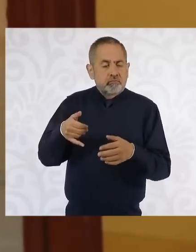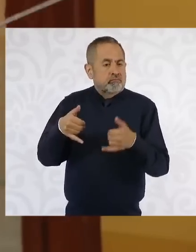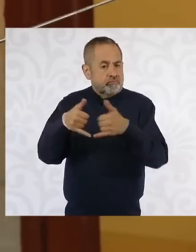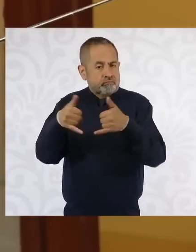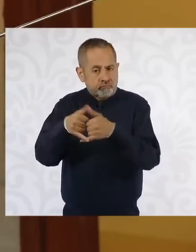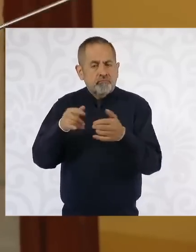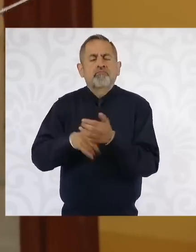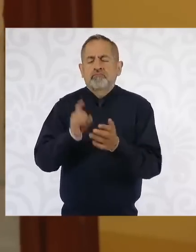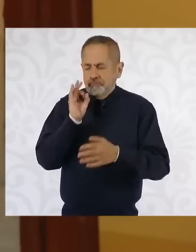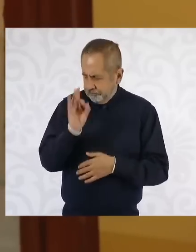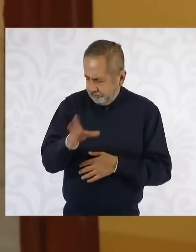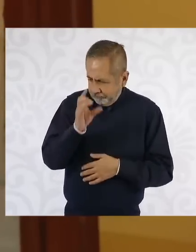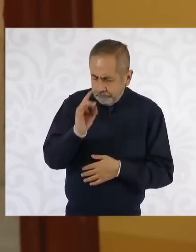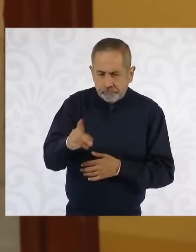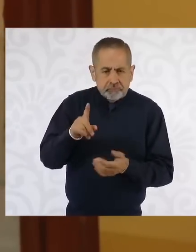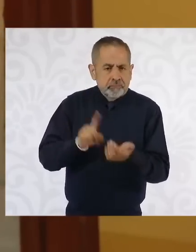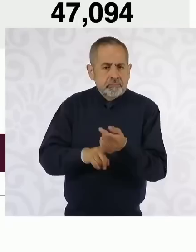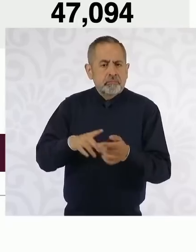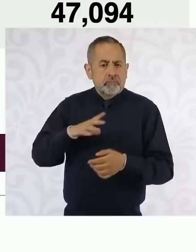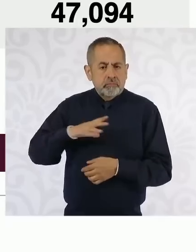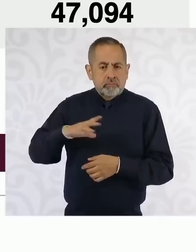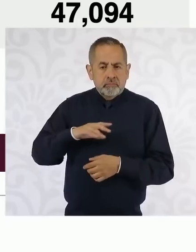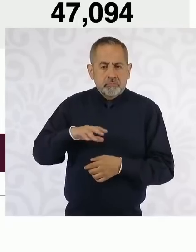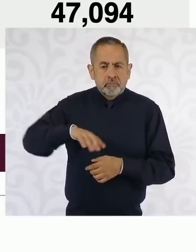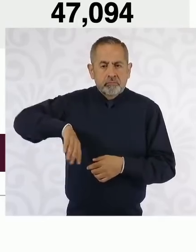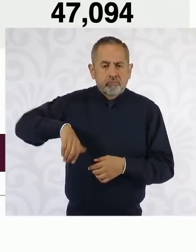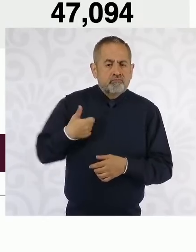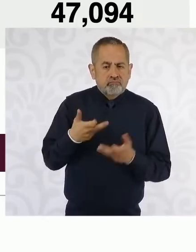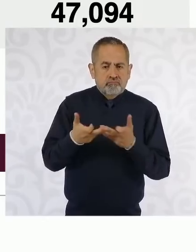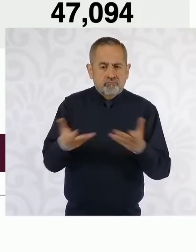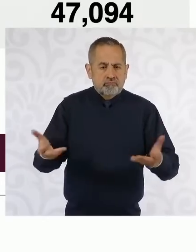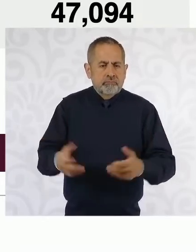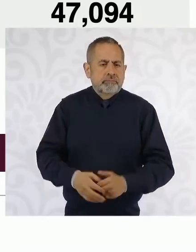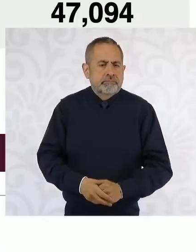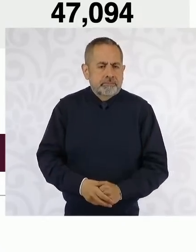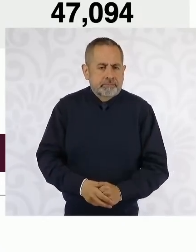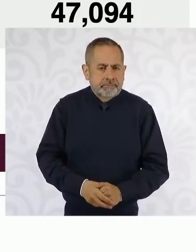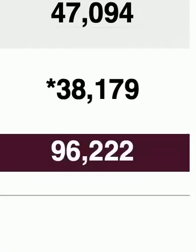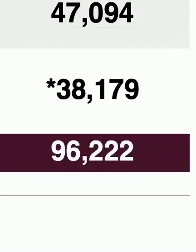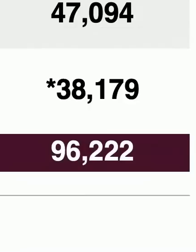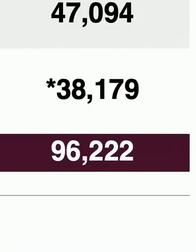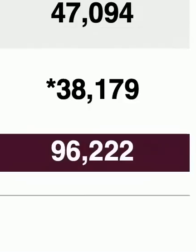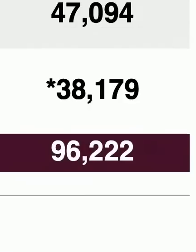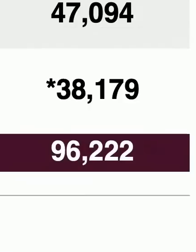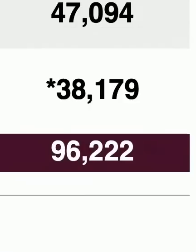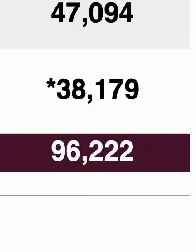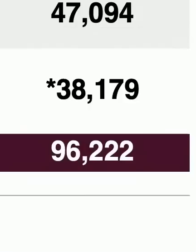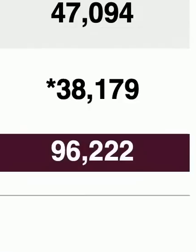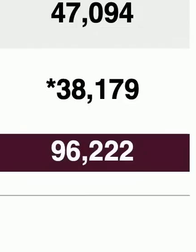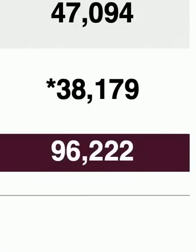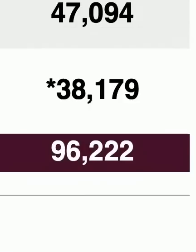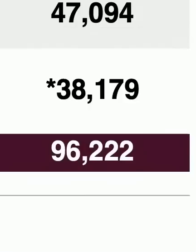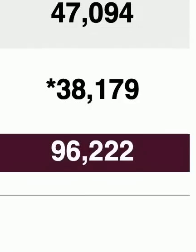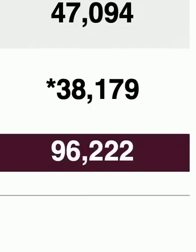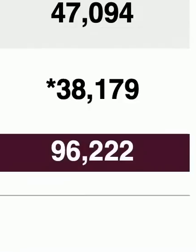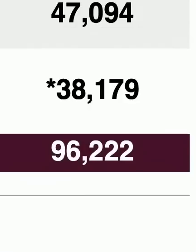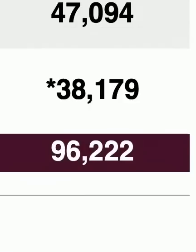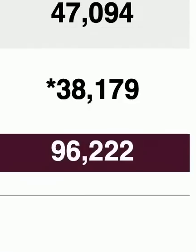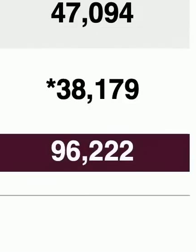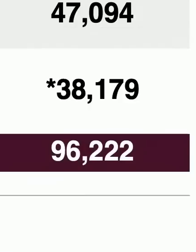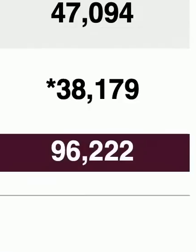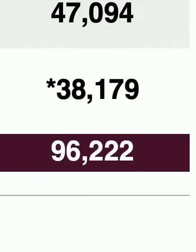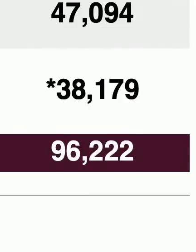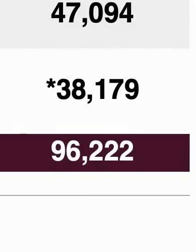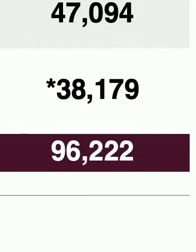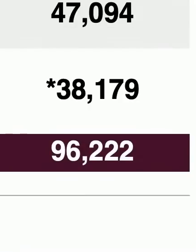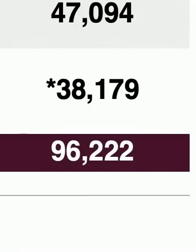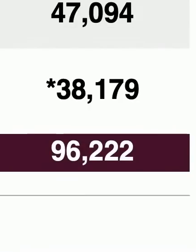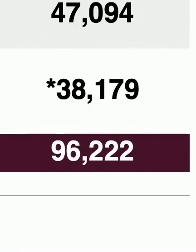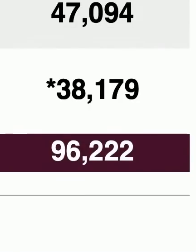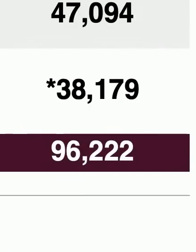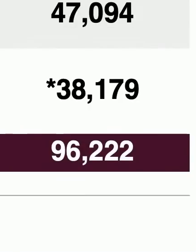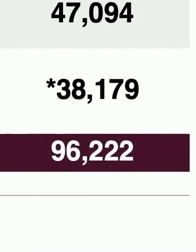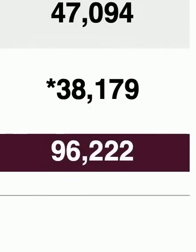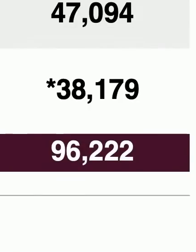como parte de la reserva propia del Infonavit en 10 estados 39 predios que suman 60 hectáreas